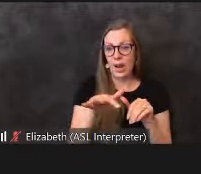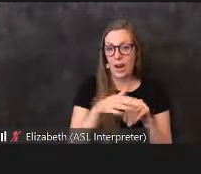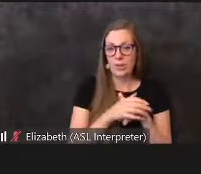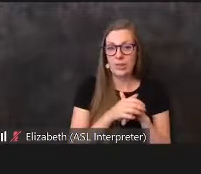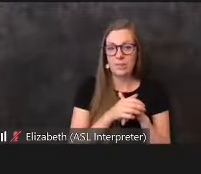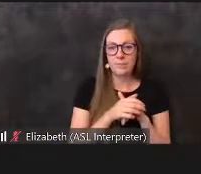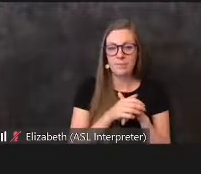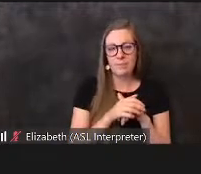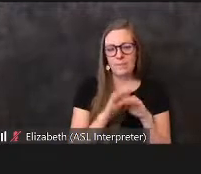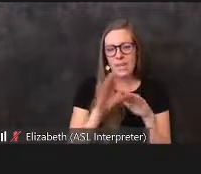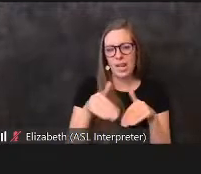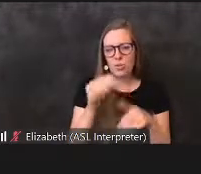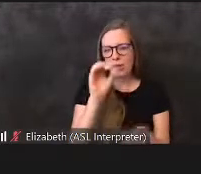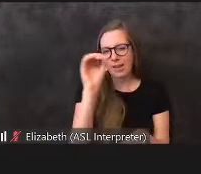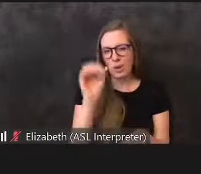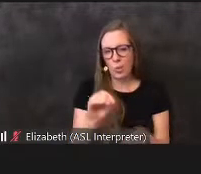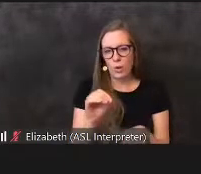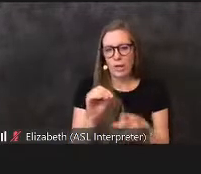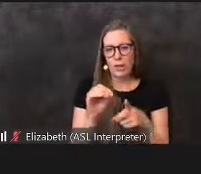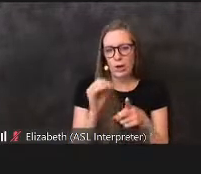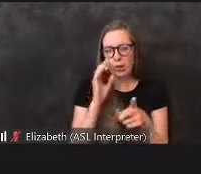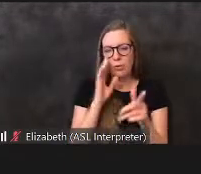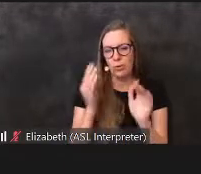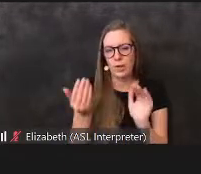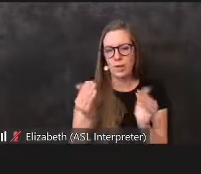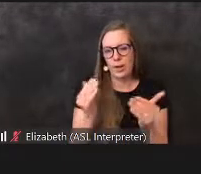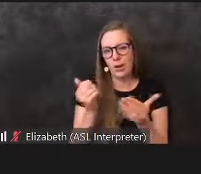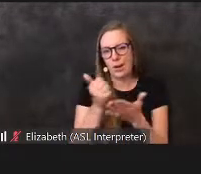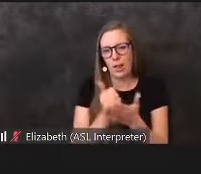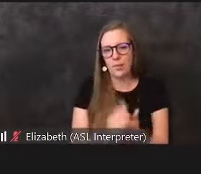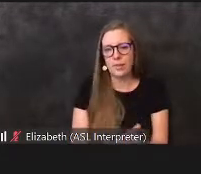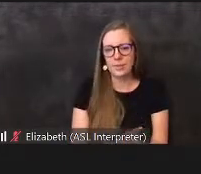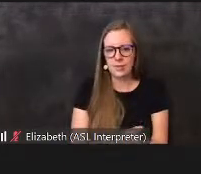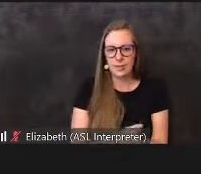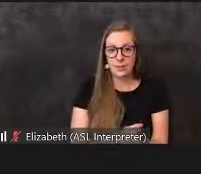condado y te da un ratio de propositos de comparación, como nos es cierto.